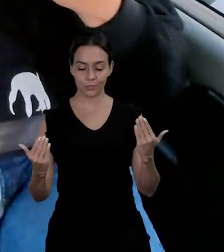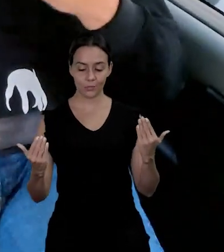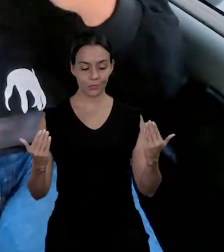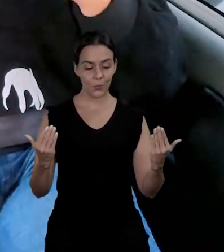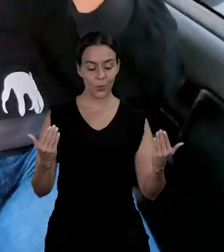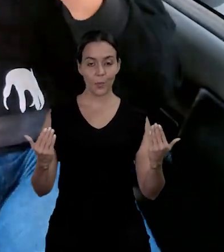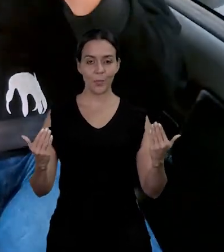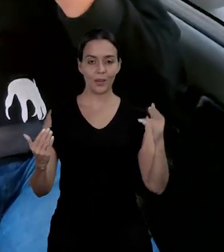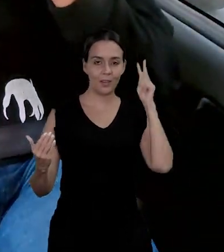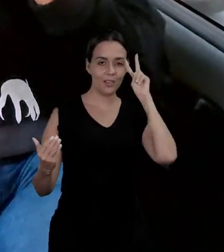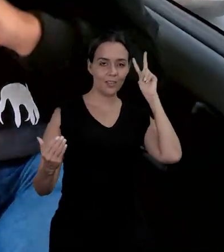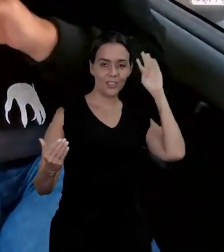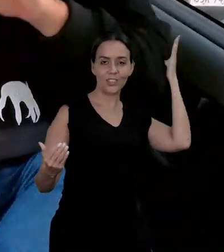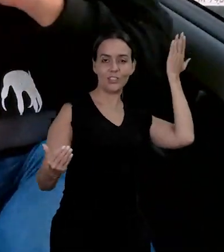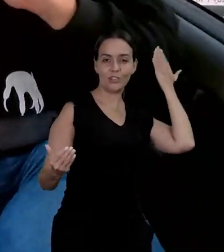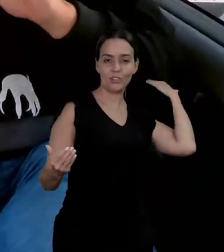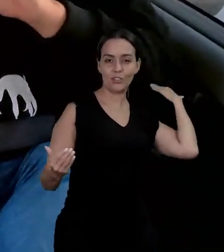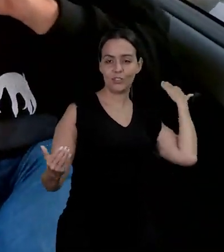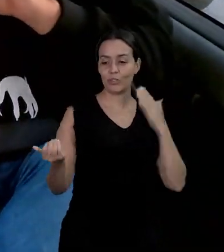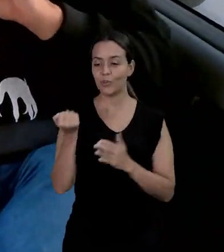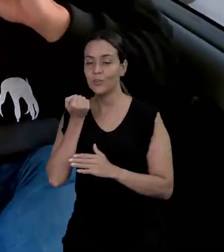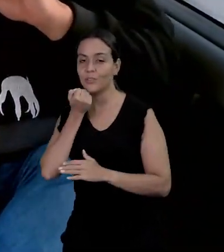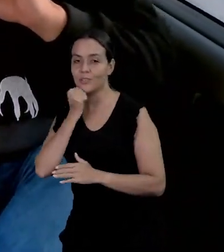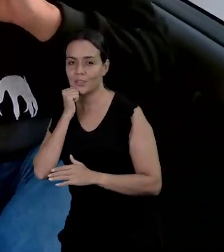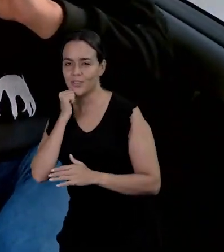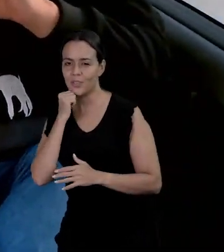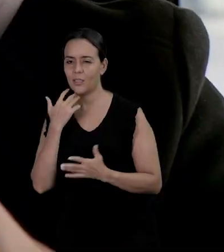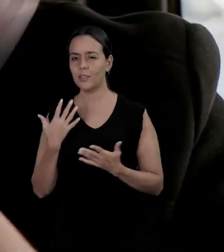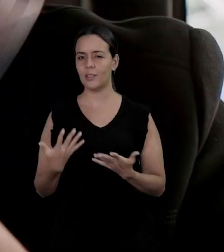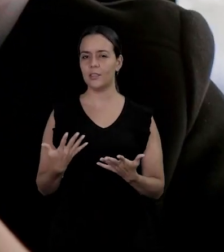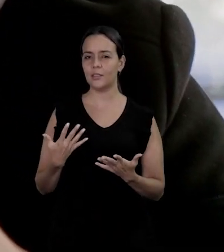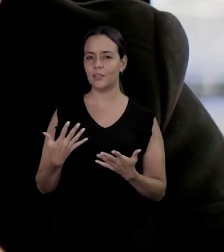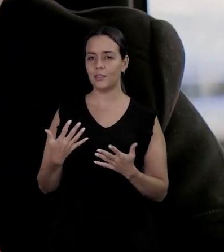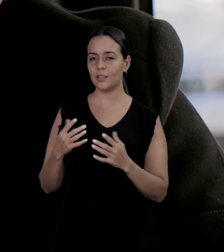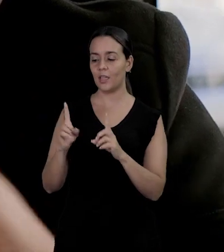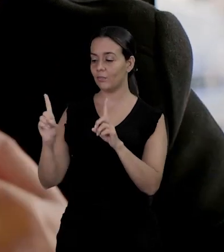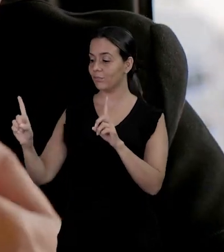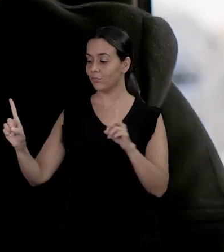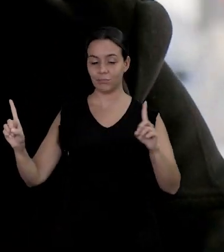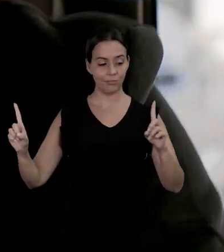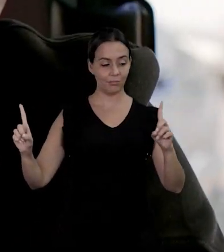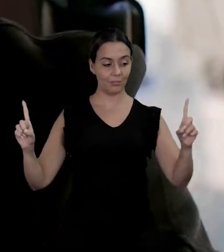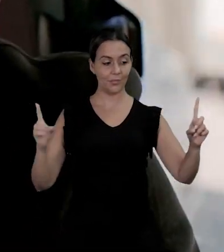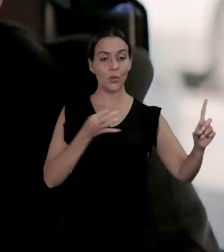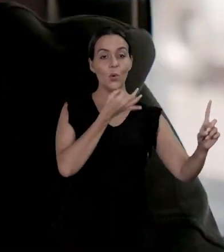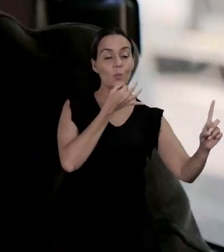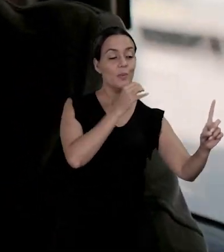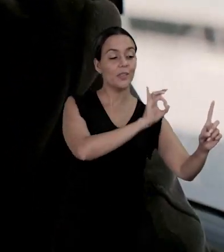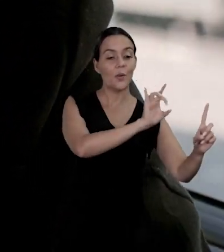questão do indivíduo para o grupo, para a sociedade. Do distante para o próximo, tem um conflito no meio,